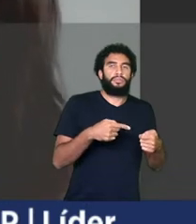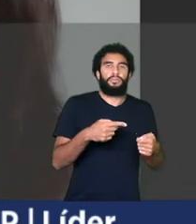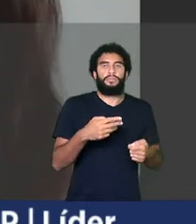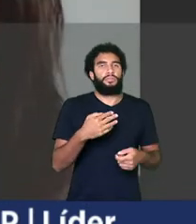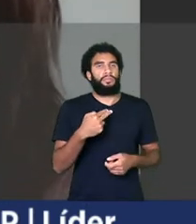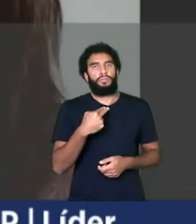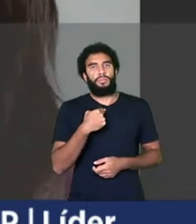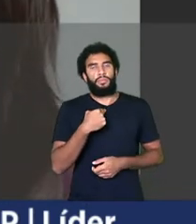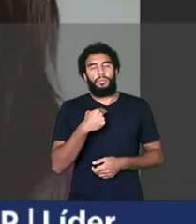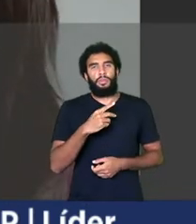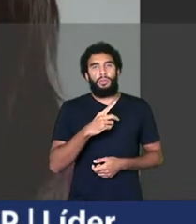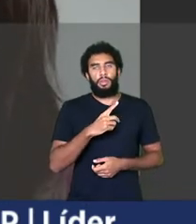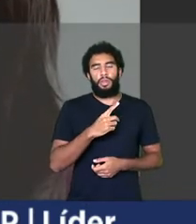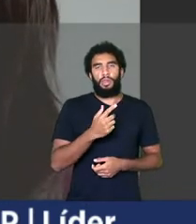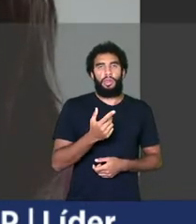ASPECTO QUE GARANTE QUE UM